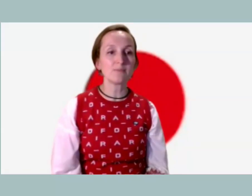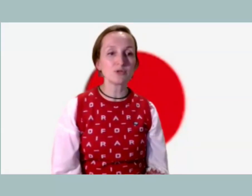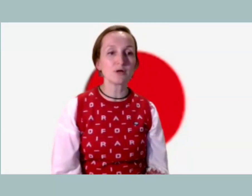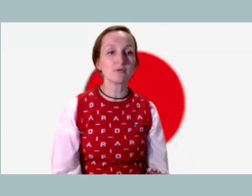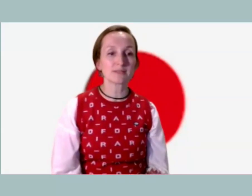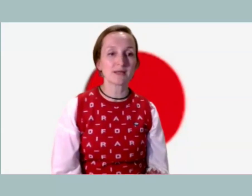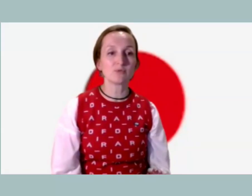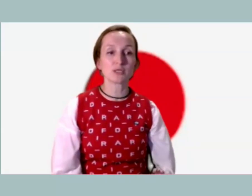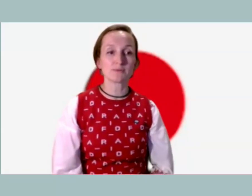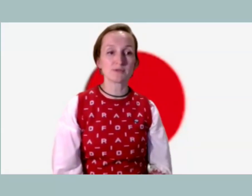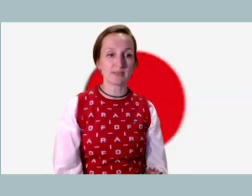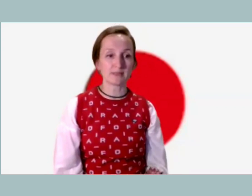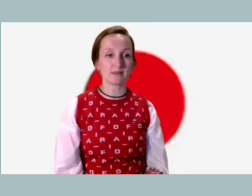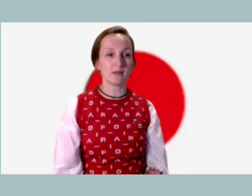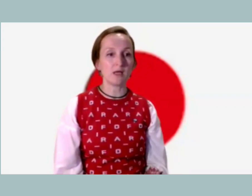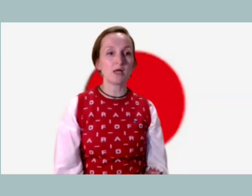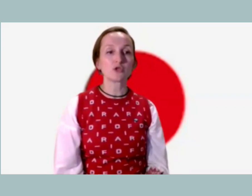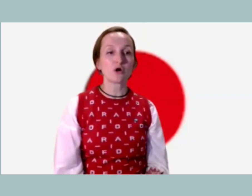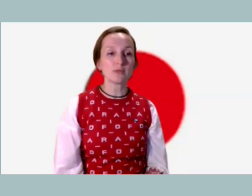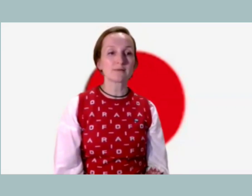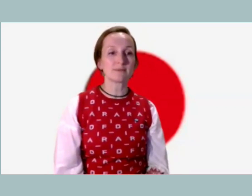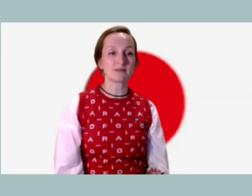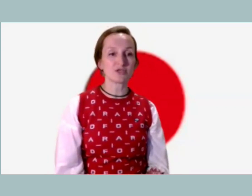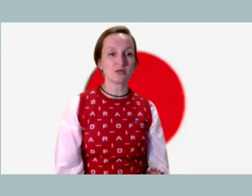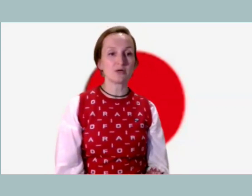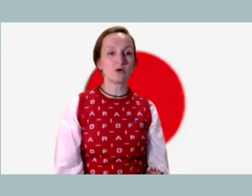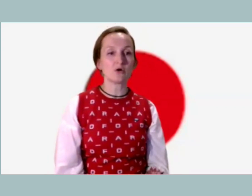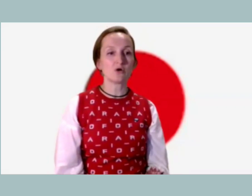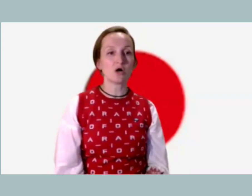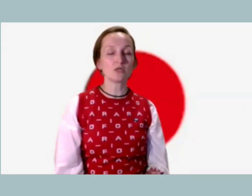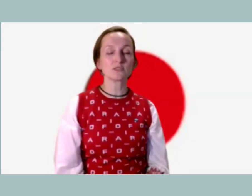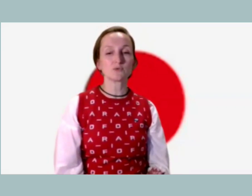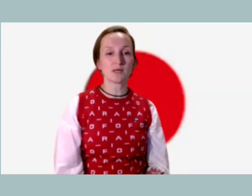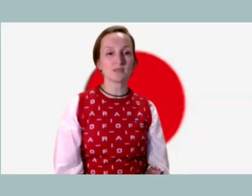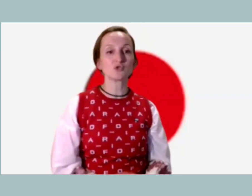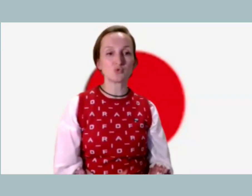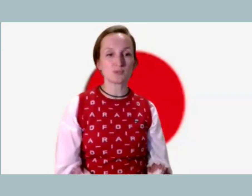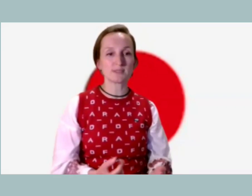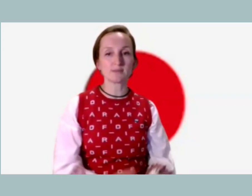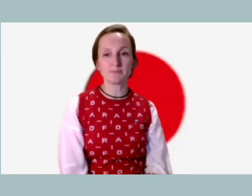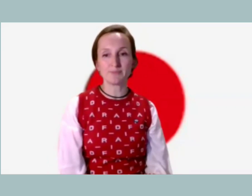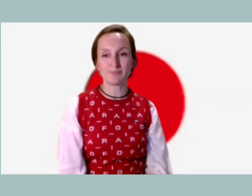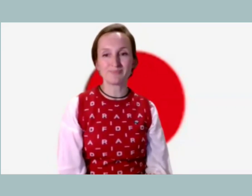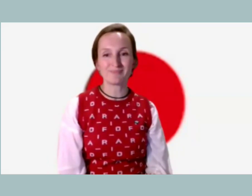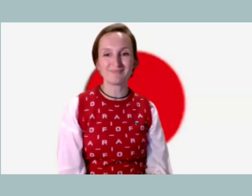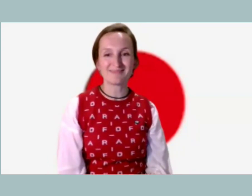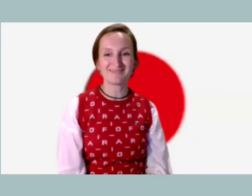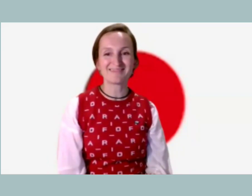Japonya dağlarından başlayalım. Dağcılık uzmanı Alsu, buyursun.